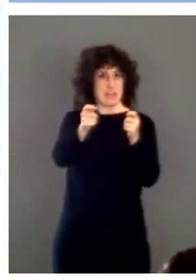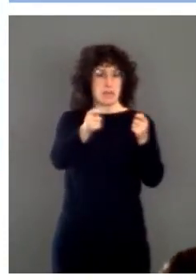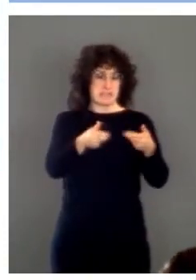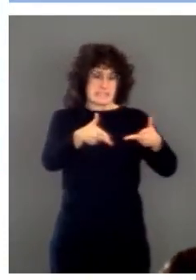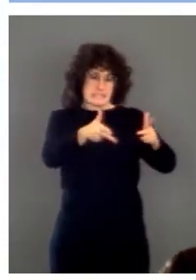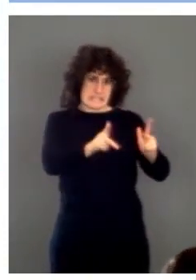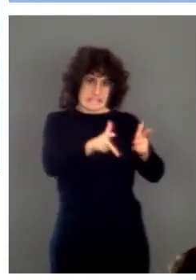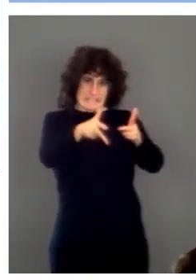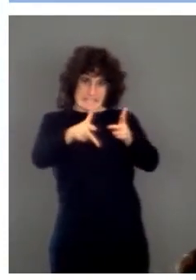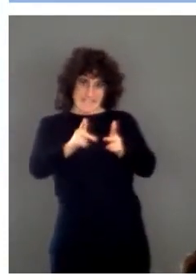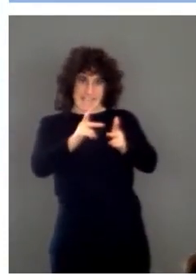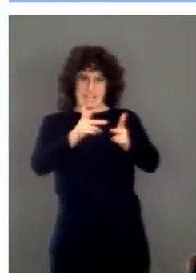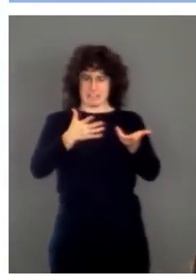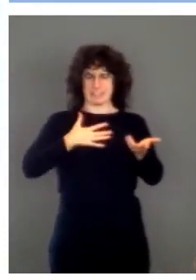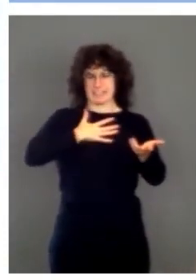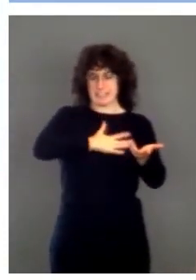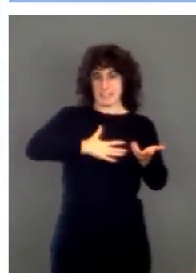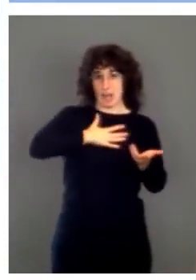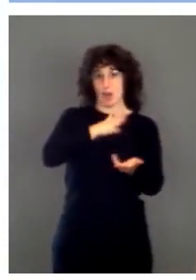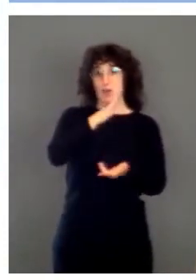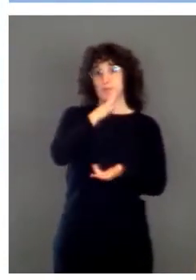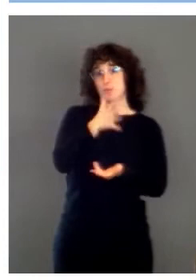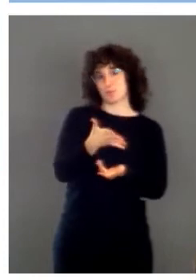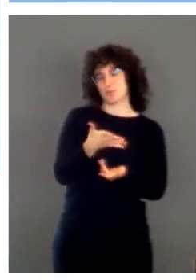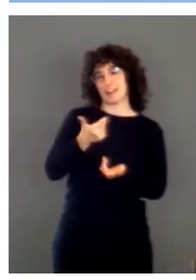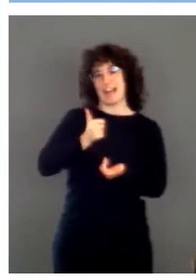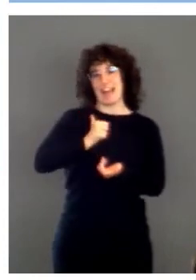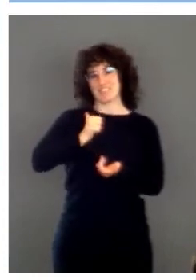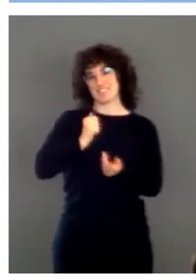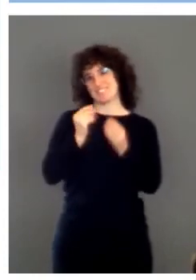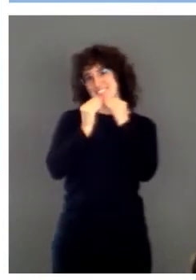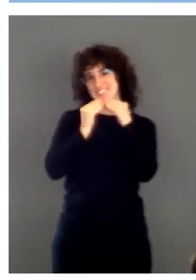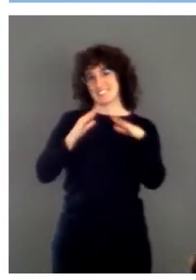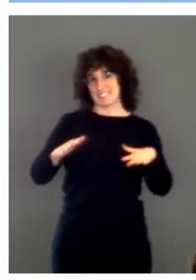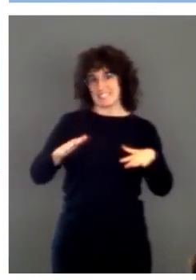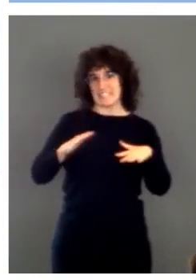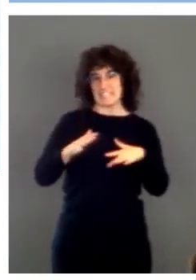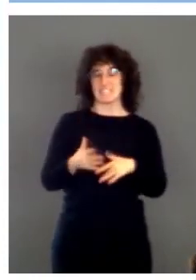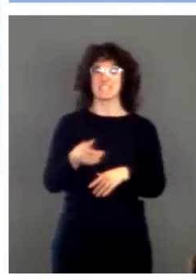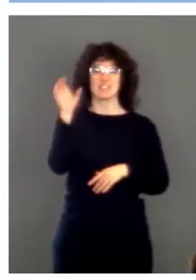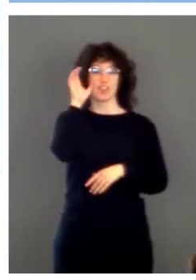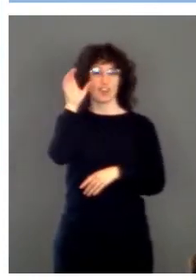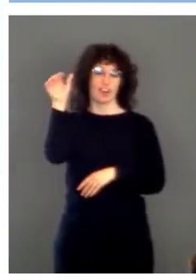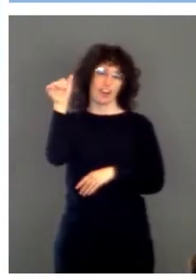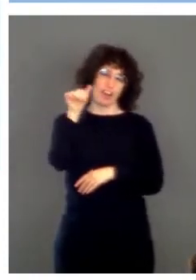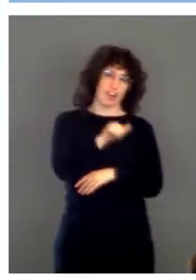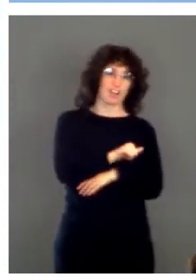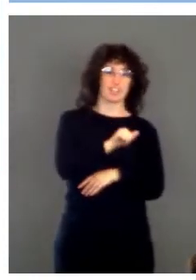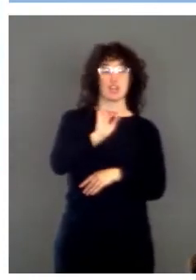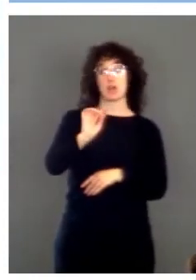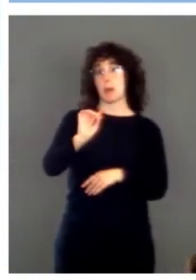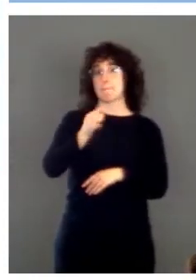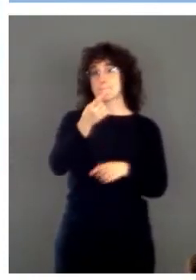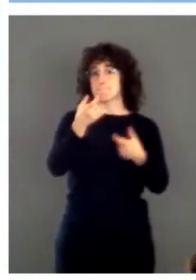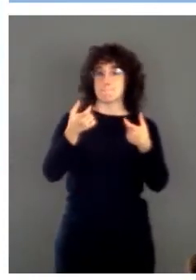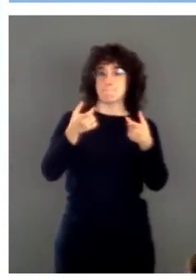Vamos a tener la oportunidad de conocer las historias de los galardonados y vamos a empezar por la primera Modalidad nos va a llevar a la mejor